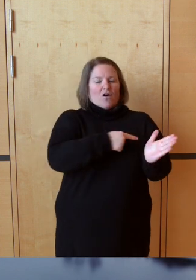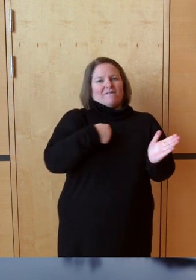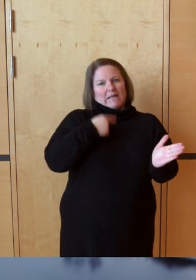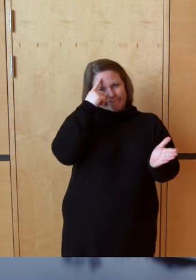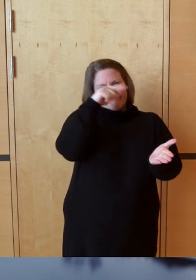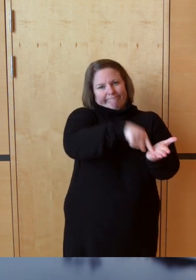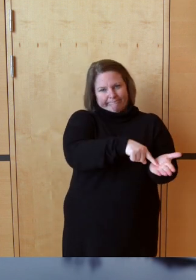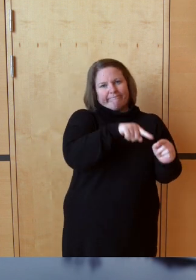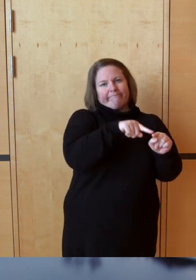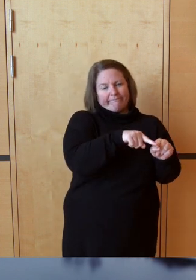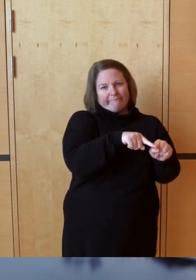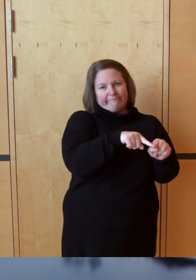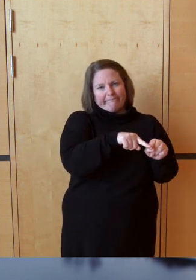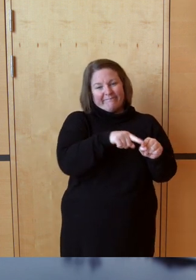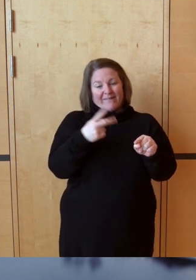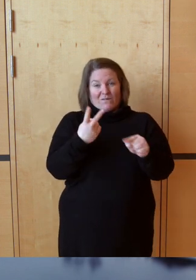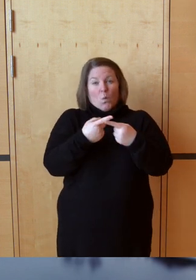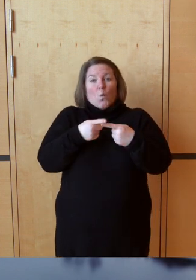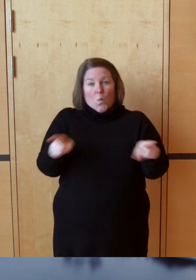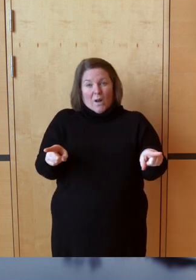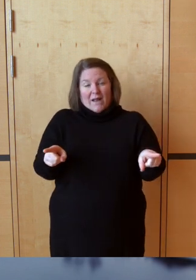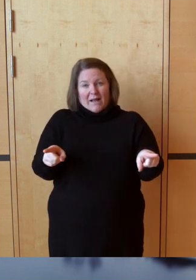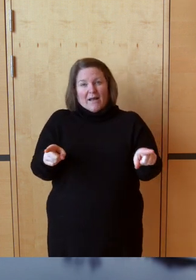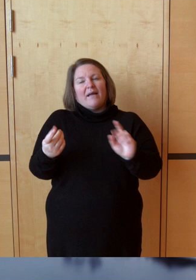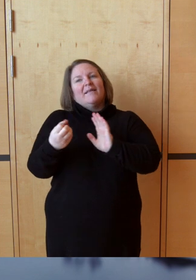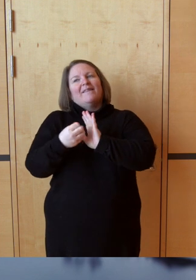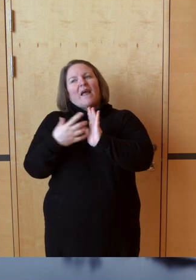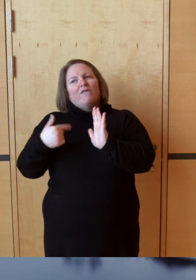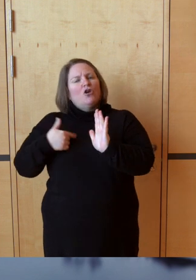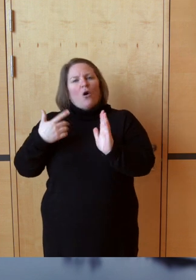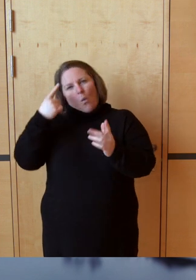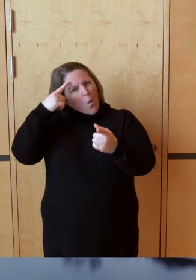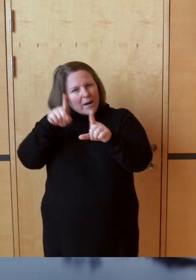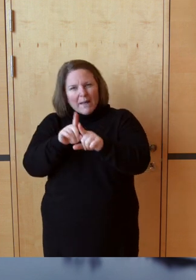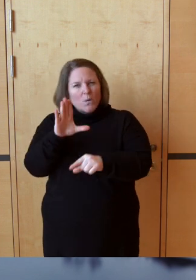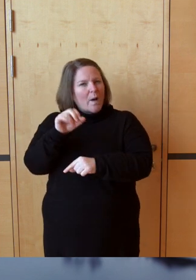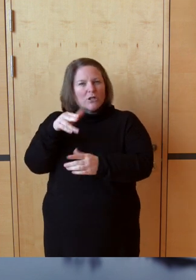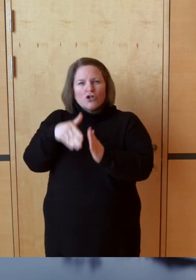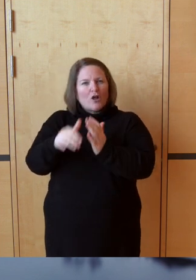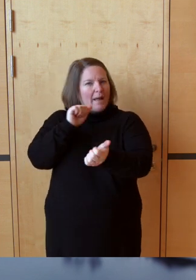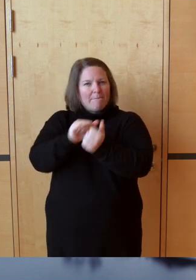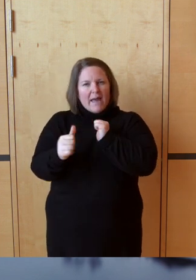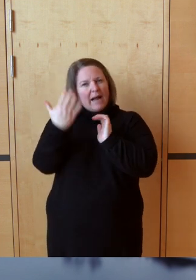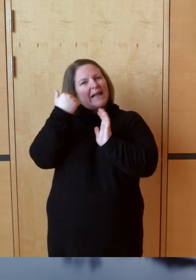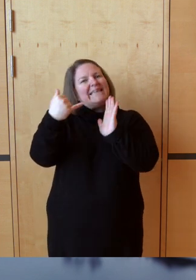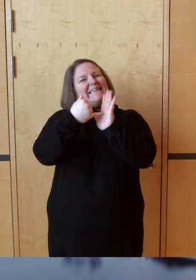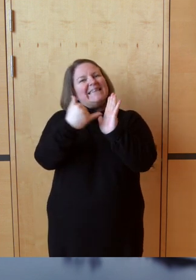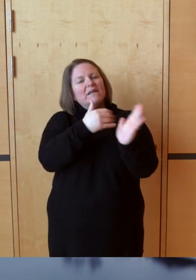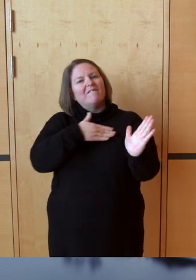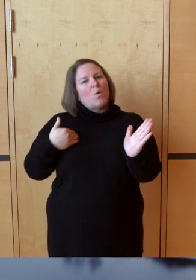Se det som Johan Söderberg så att de kanske kan inrymmas i de som den skriver så som vi har Slaget nu